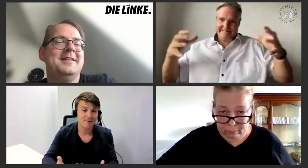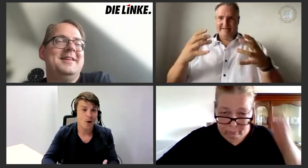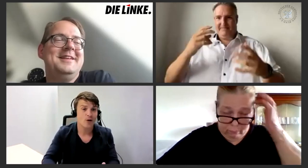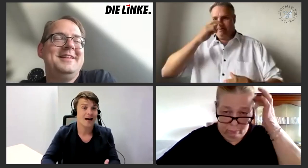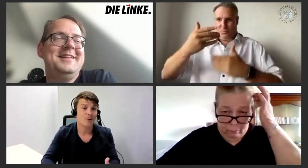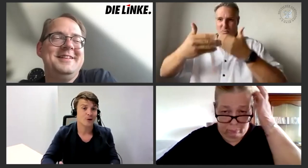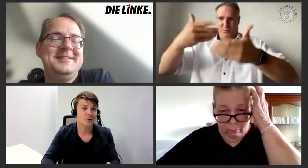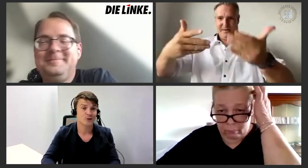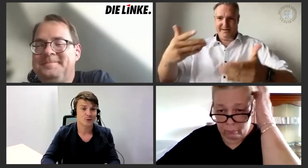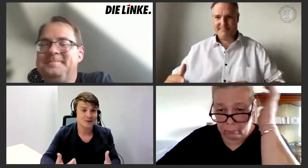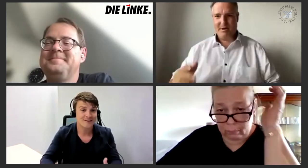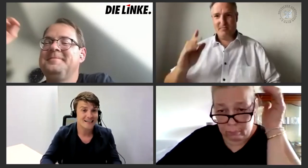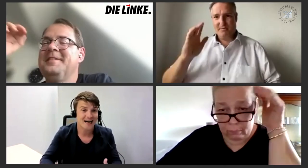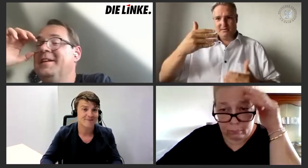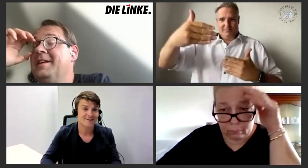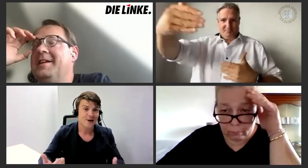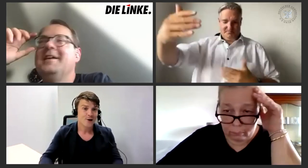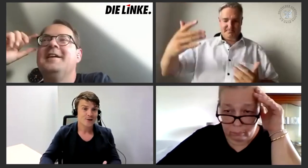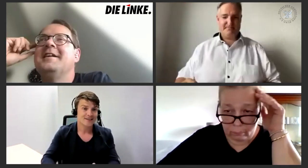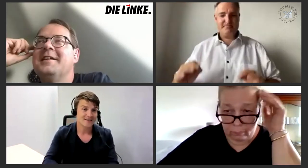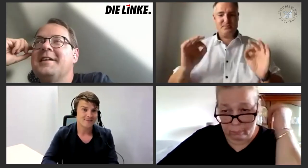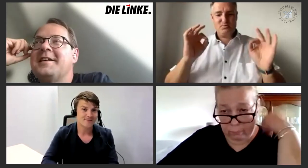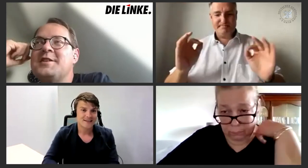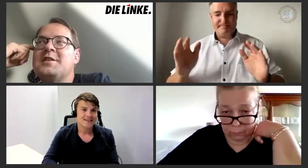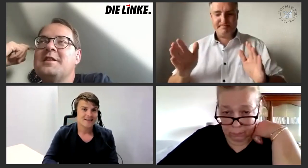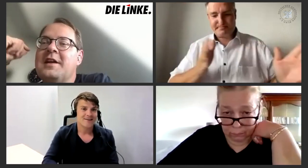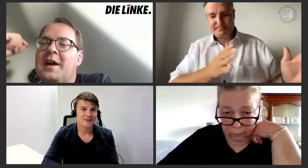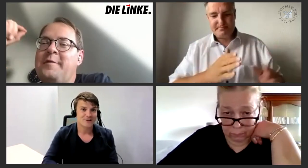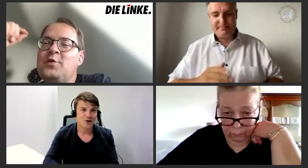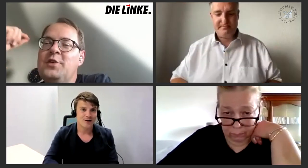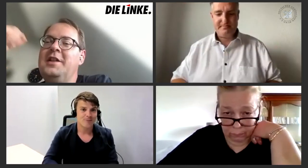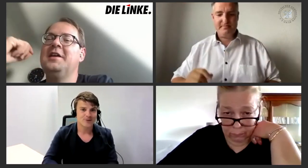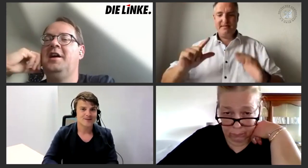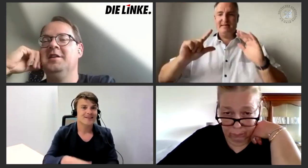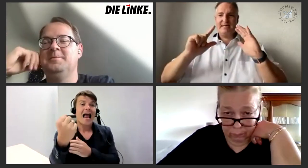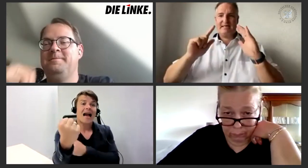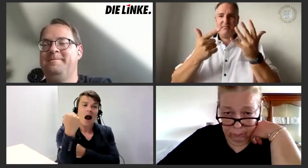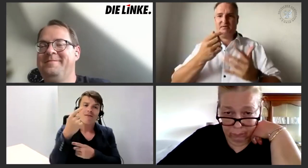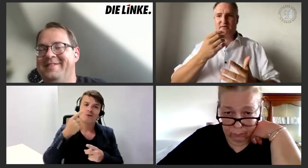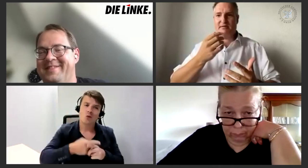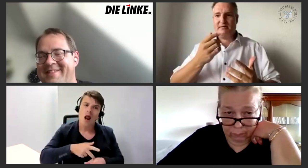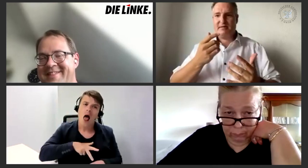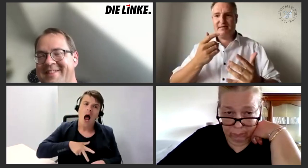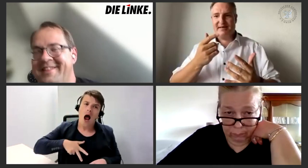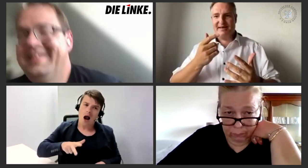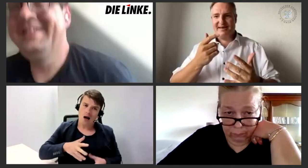brauchen da aber Unterstützung und viel Kraft. - Richtig, viel Kraft und einen langen Atem.